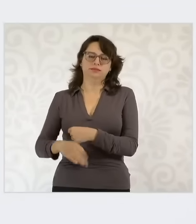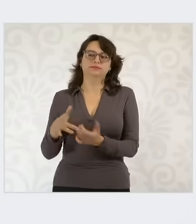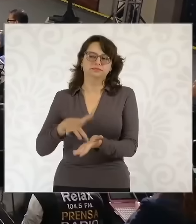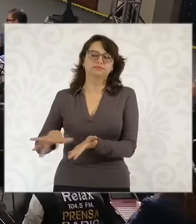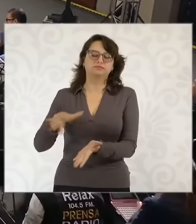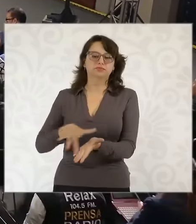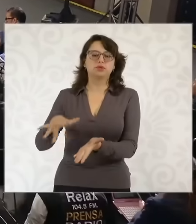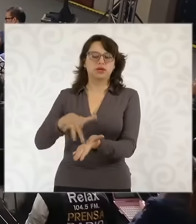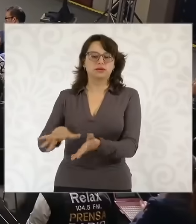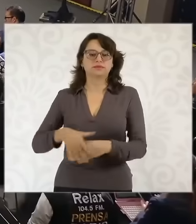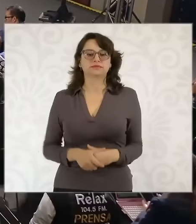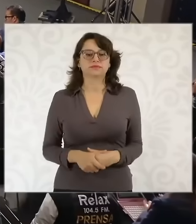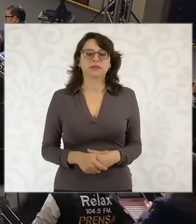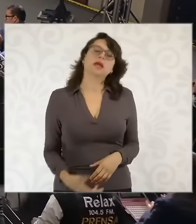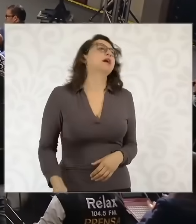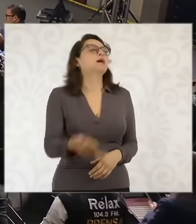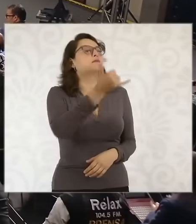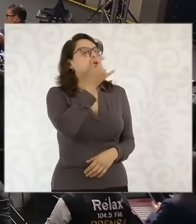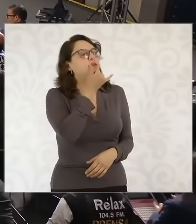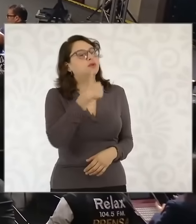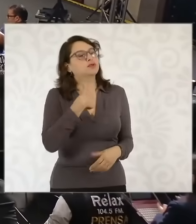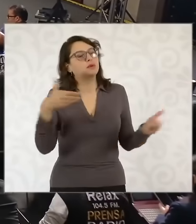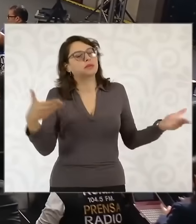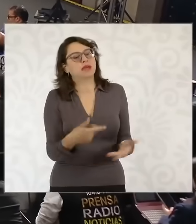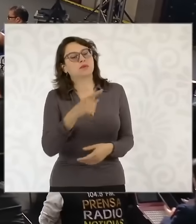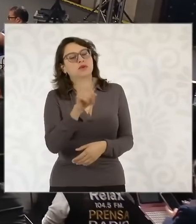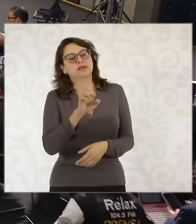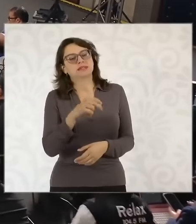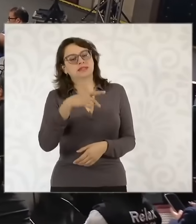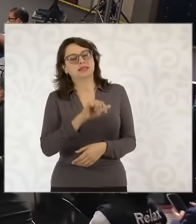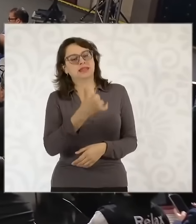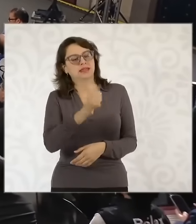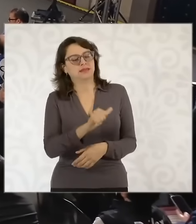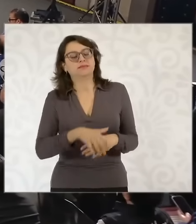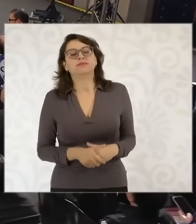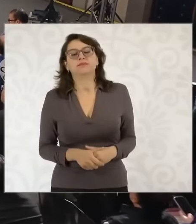Presidenta, creo que no me presenté, seyacen flores de Bloomberg Línea. Decía usted,